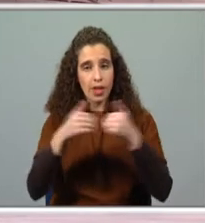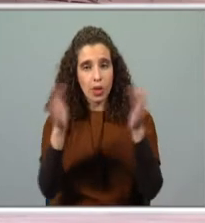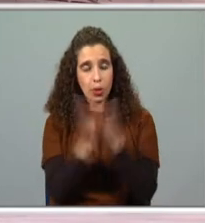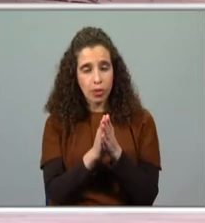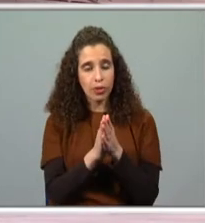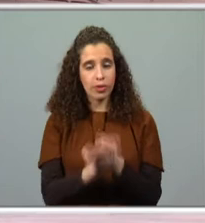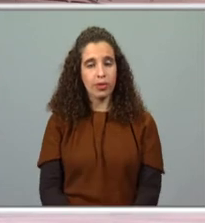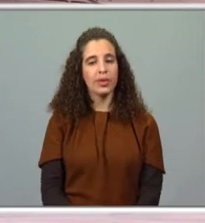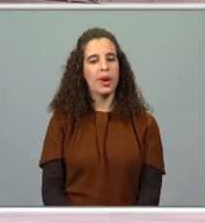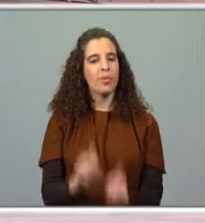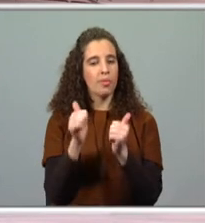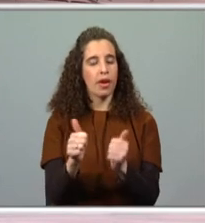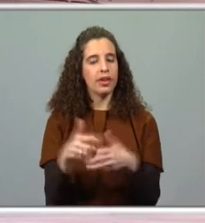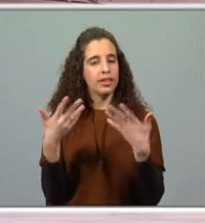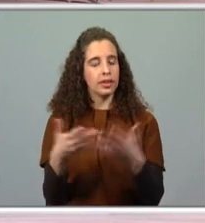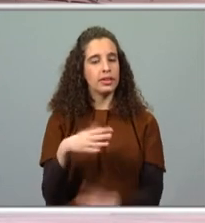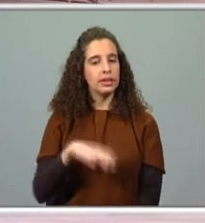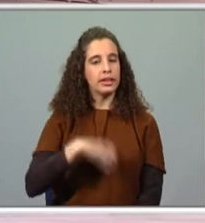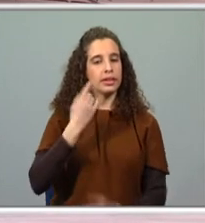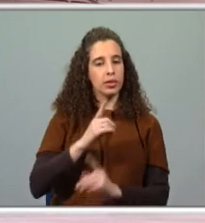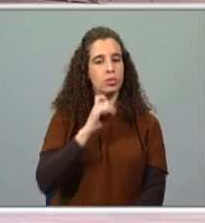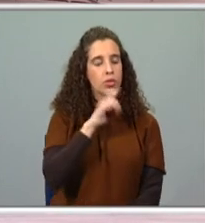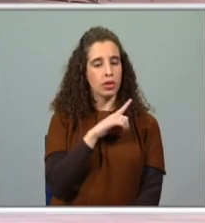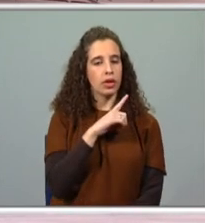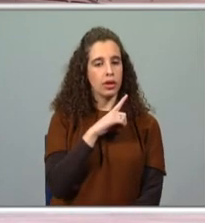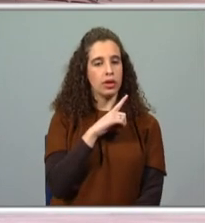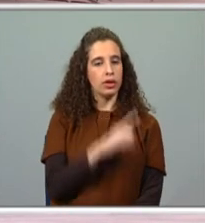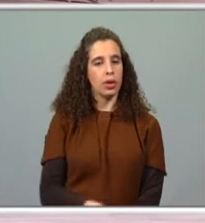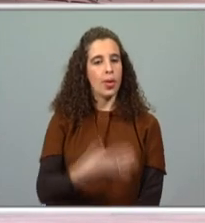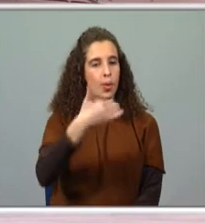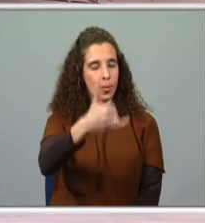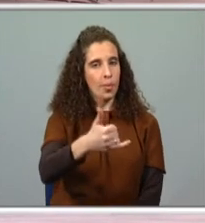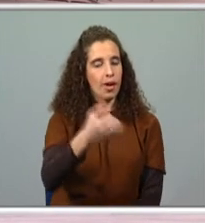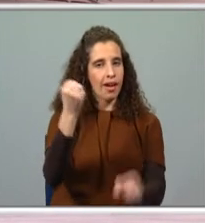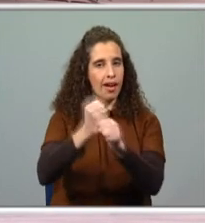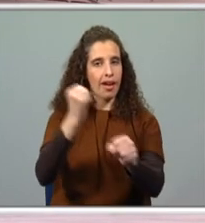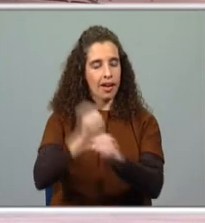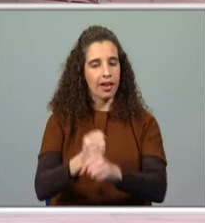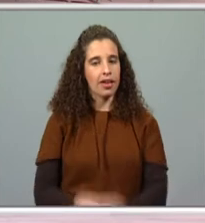boa então isso quer dizer que podemos passar ao Próximo exercício aproxima 那麼這意味著我們可以繼續下一個練習